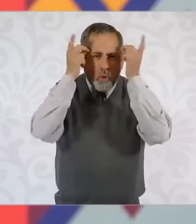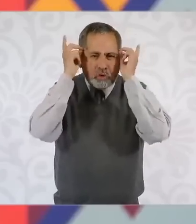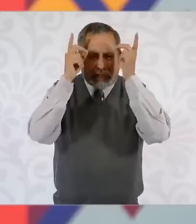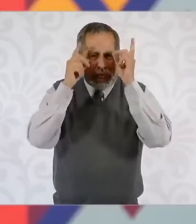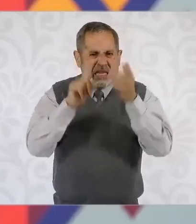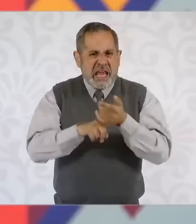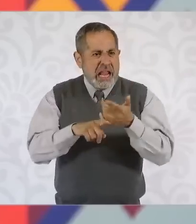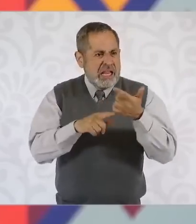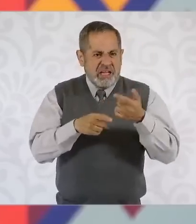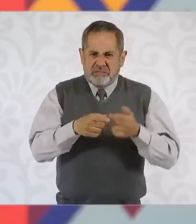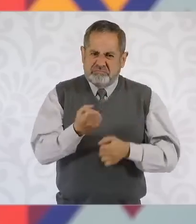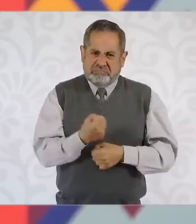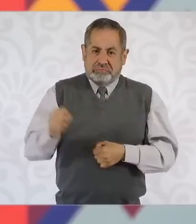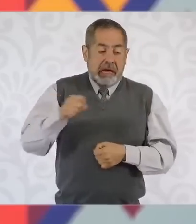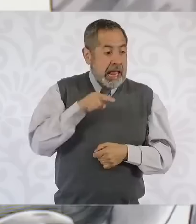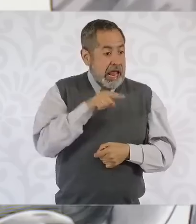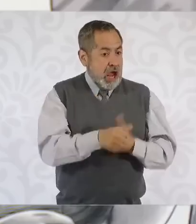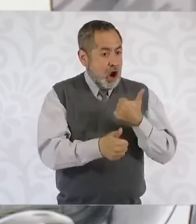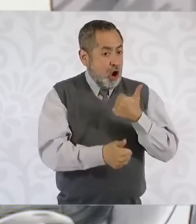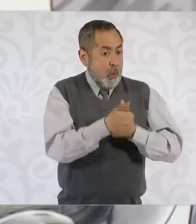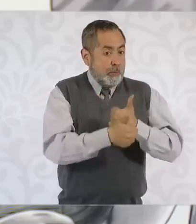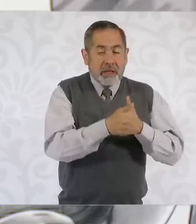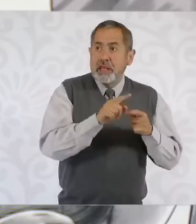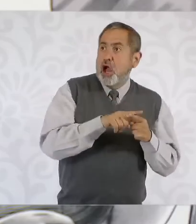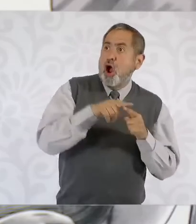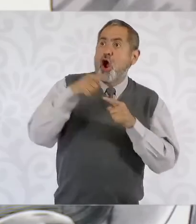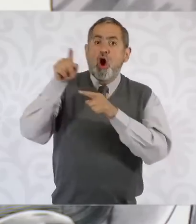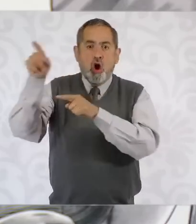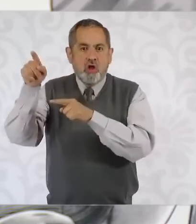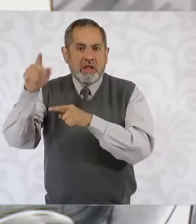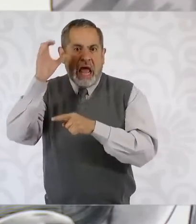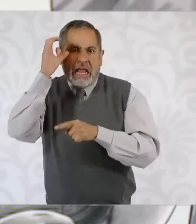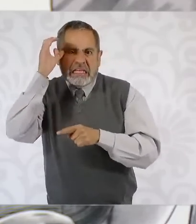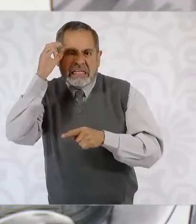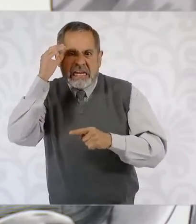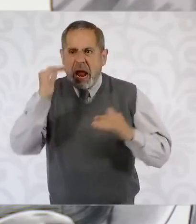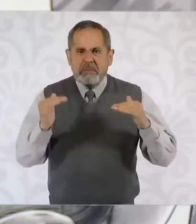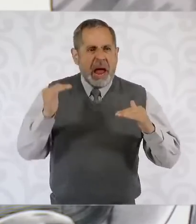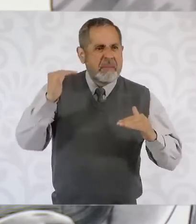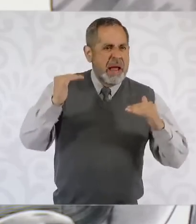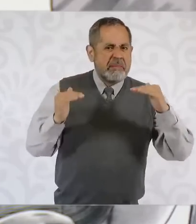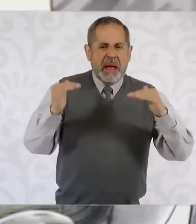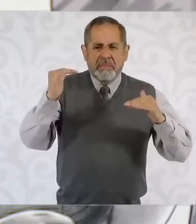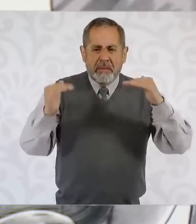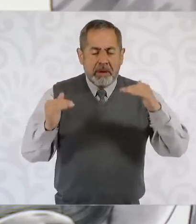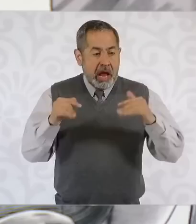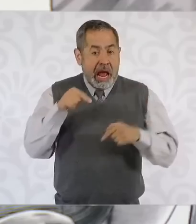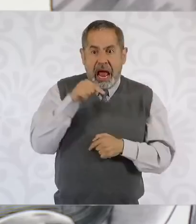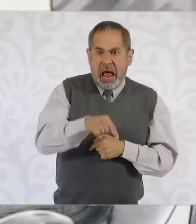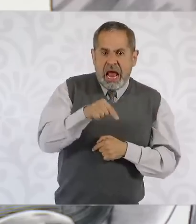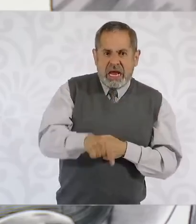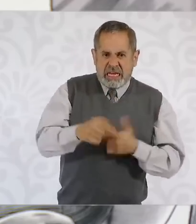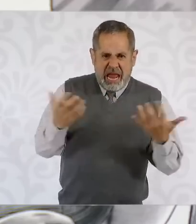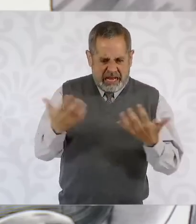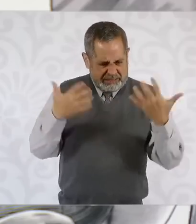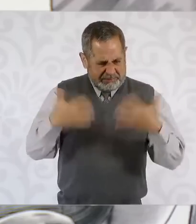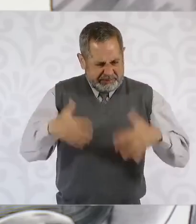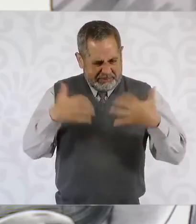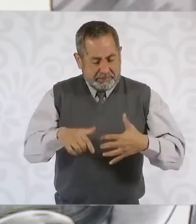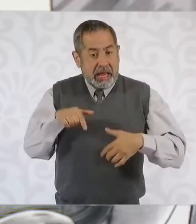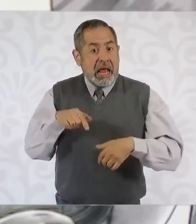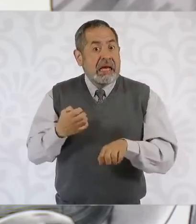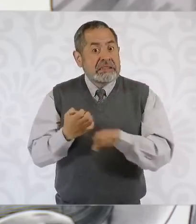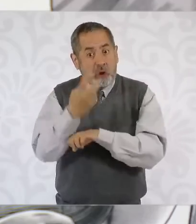vehículos de China y de y otras marcas no solo de China y lo están exportando del Estado de México a